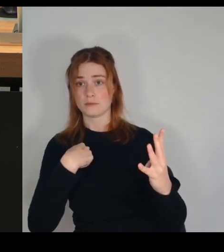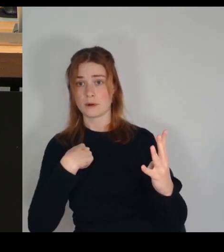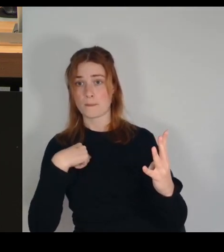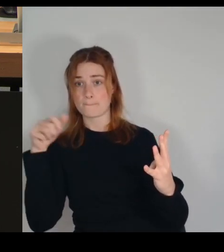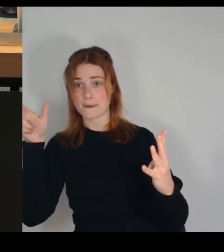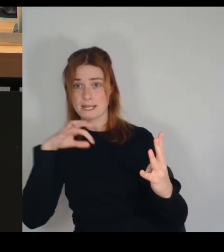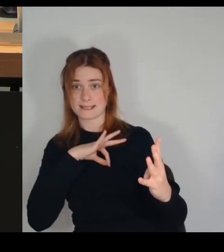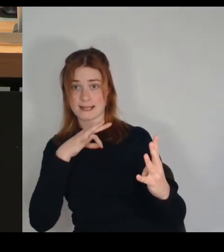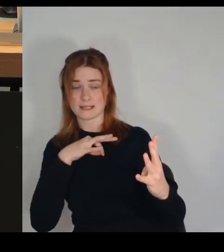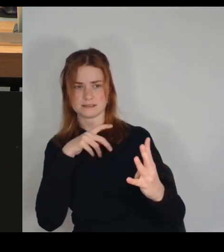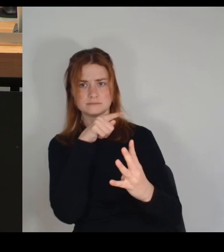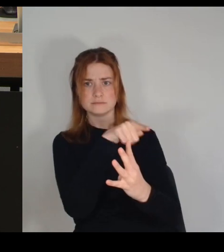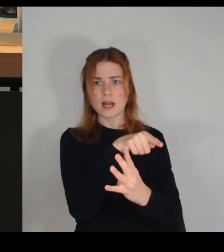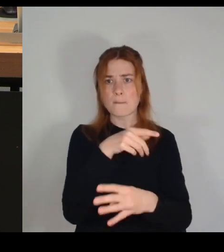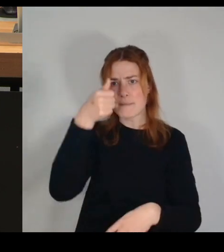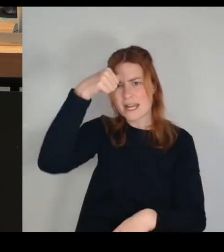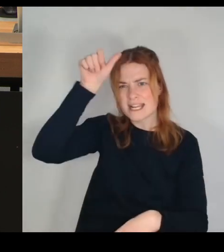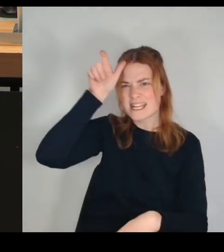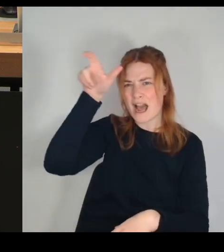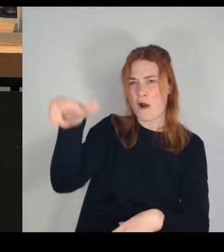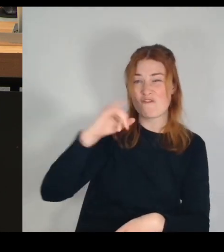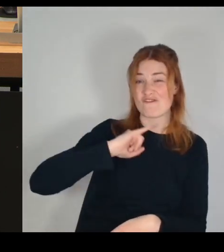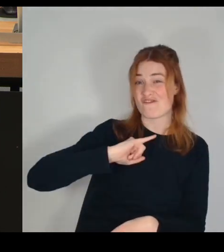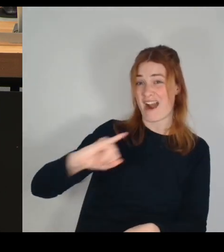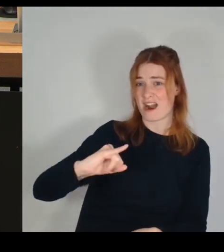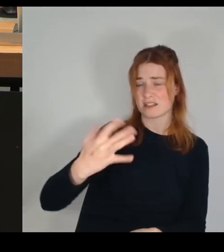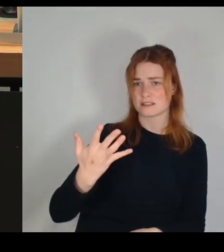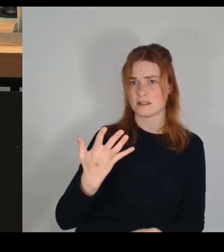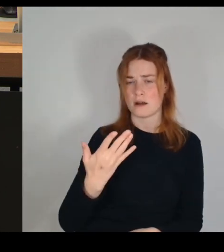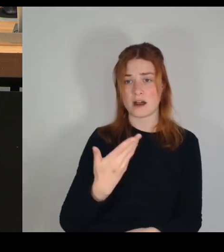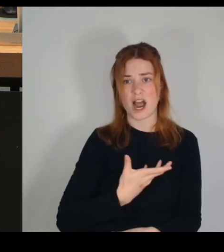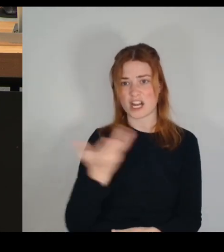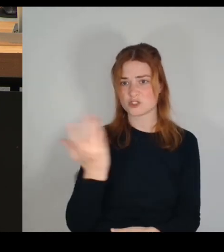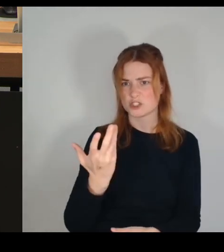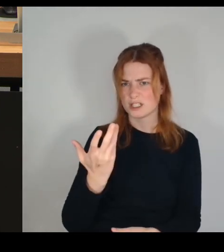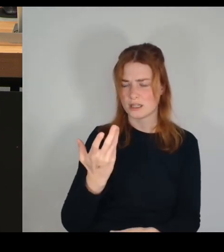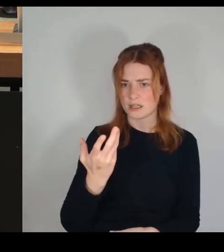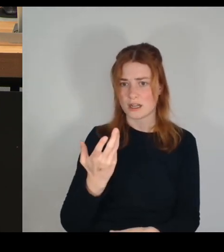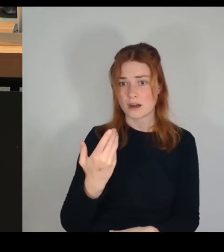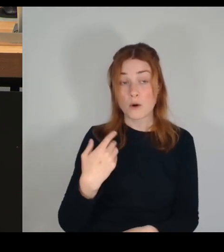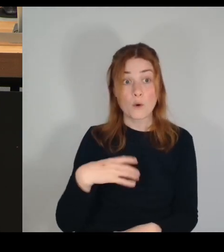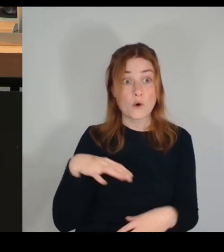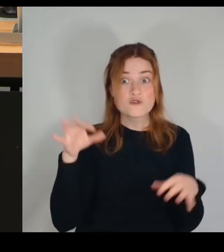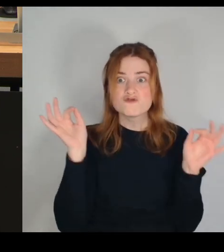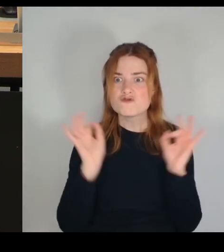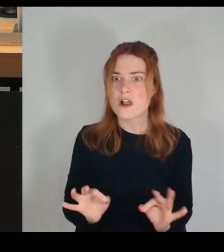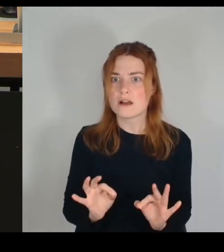nicht, wie Sie es machen. Weil jeder Bau, den sie vorziehen, haben sie Baukapazitäten für Berliner nicht.